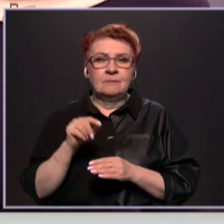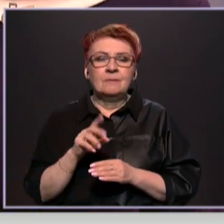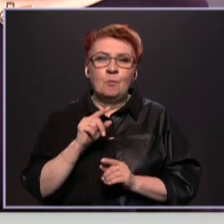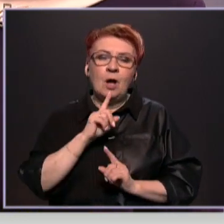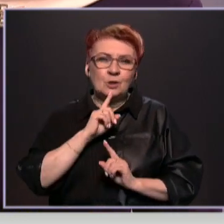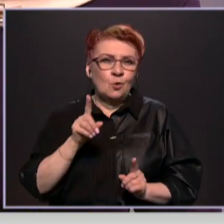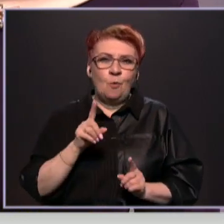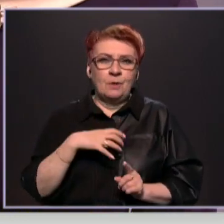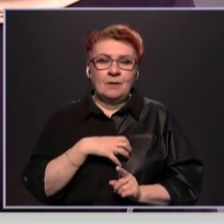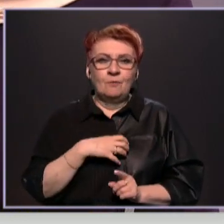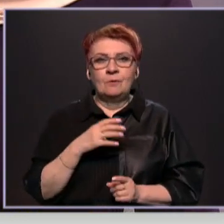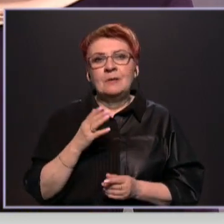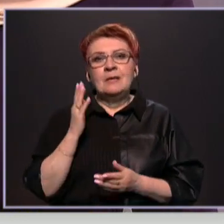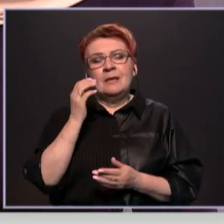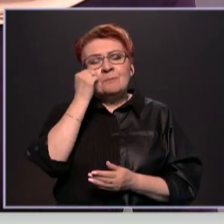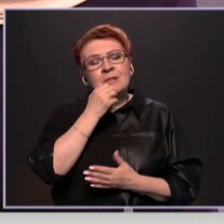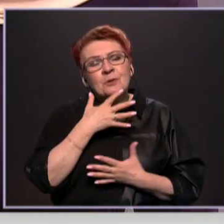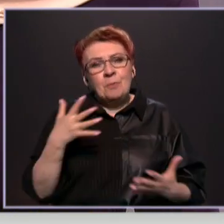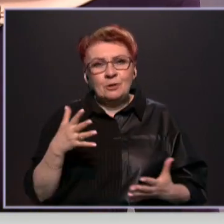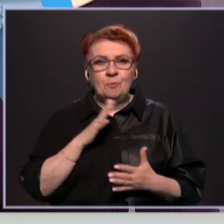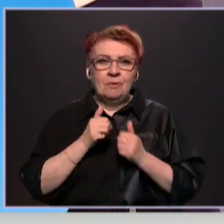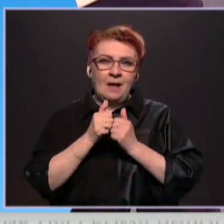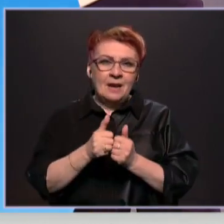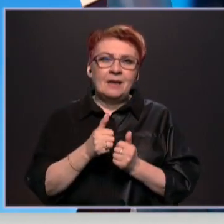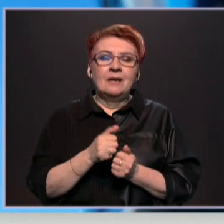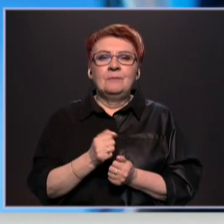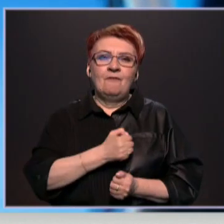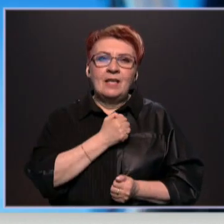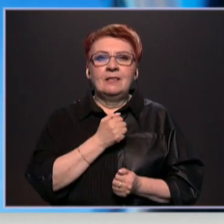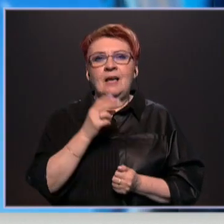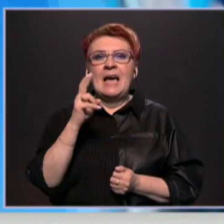огромное на прямой связи со студией был Мой коллега военный корреспондент телеведущий